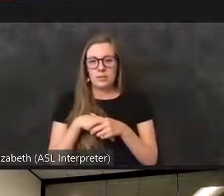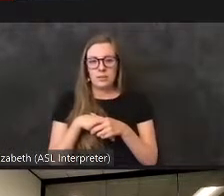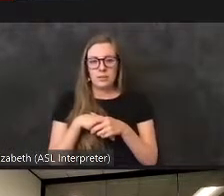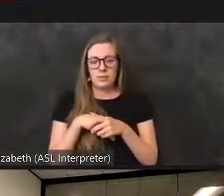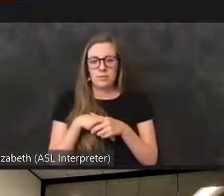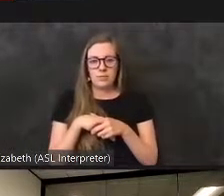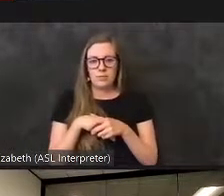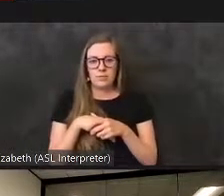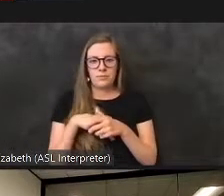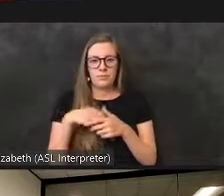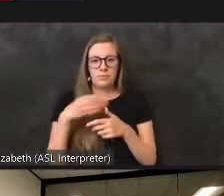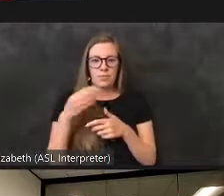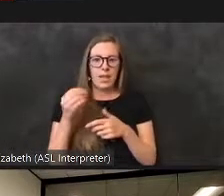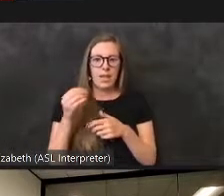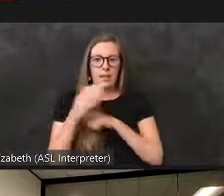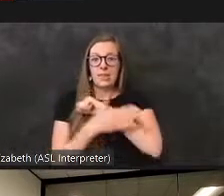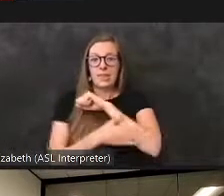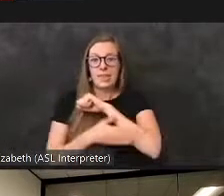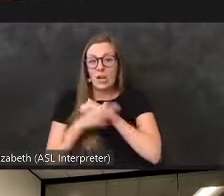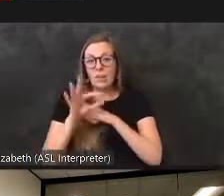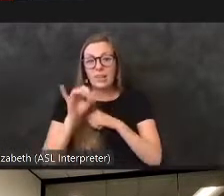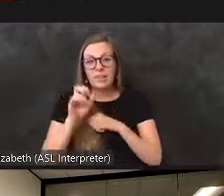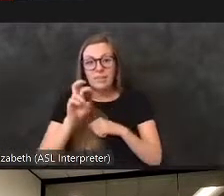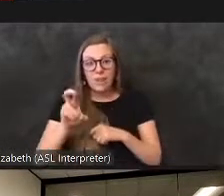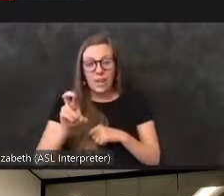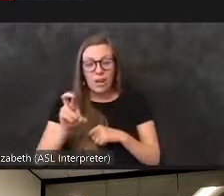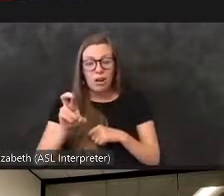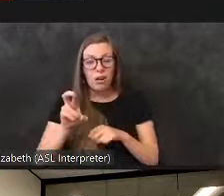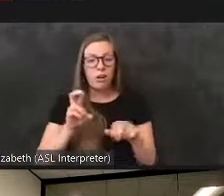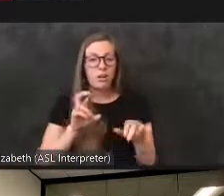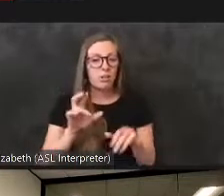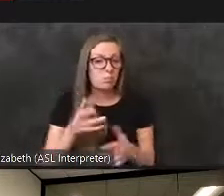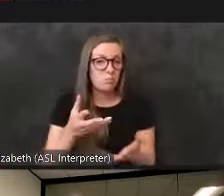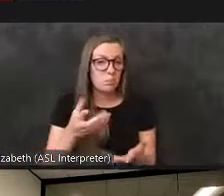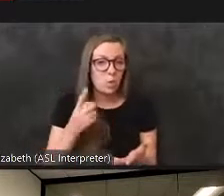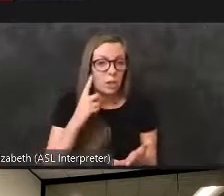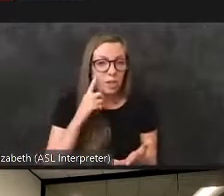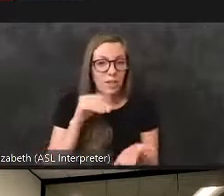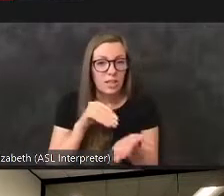Albercas. Piscinas. La Feria del Condado.